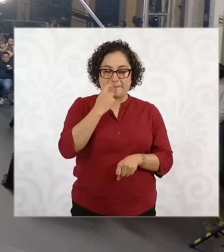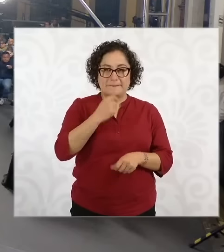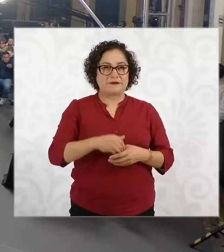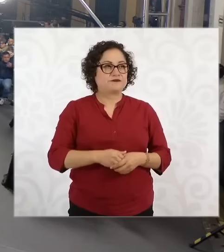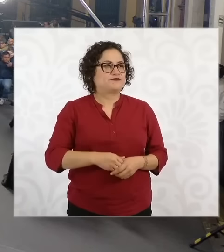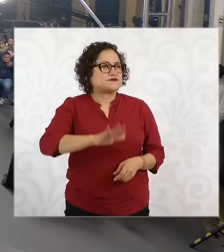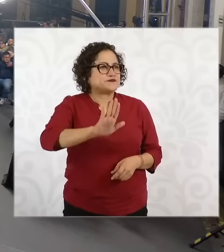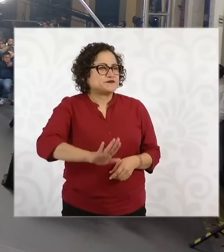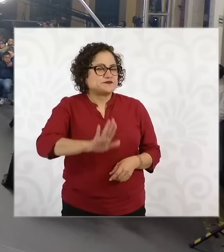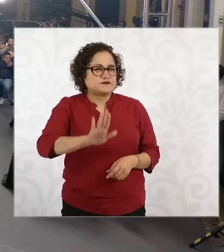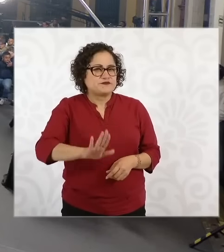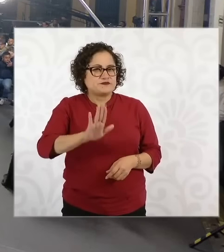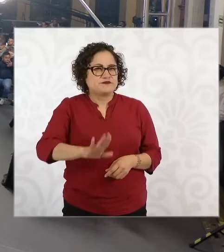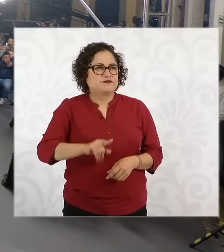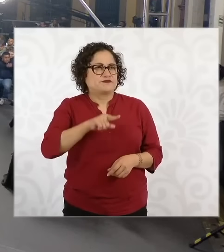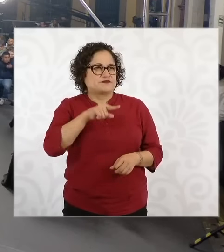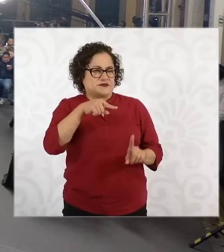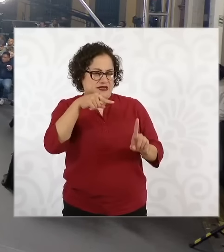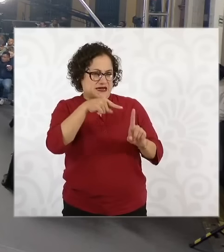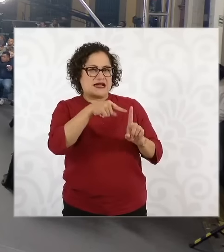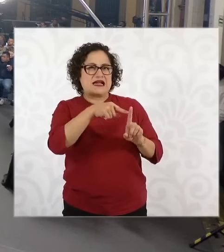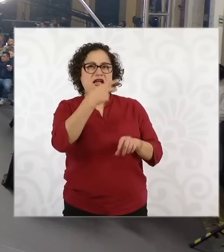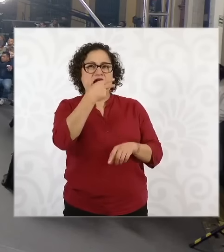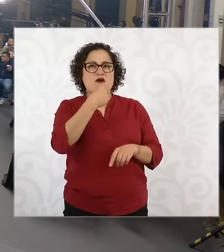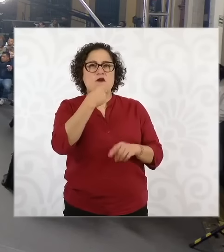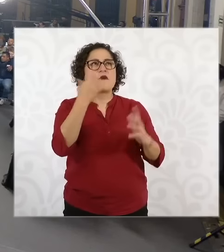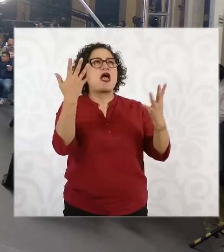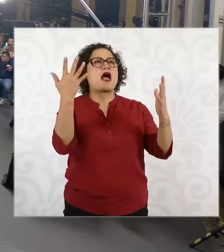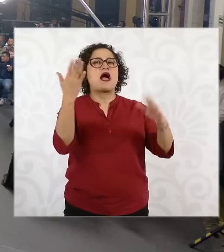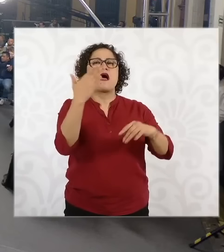está celebrando a los mexicanos que murieron a manos del No, no. Bueno,